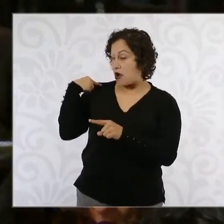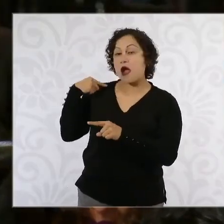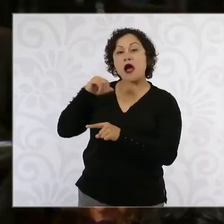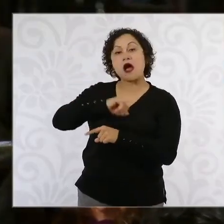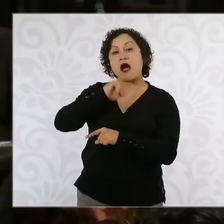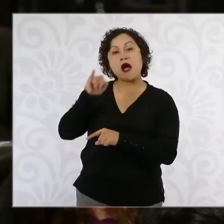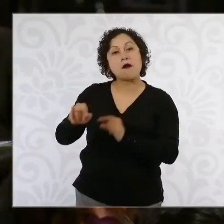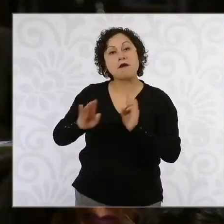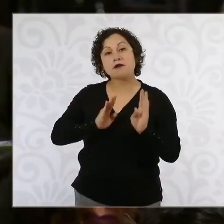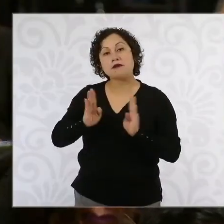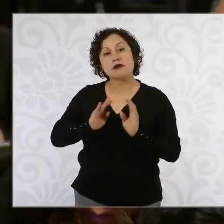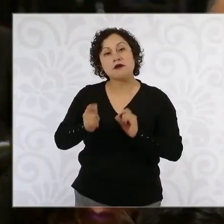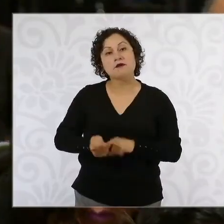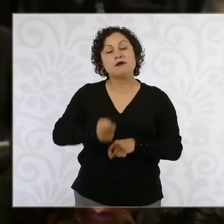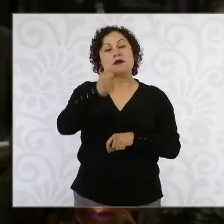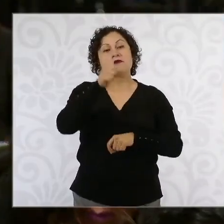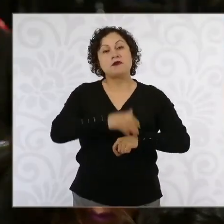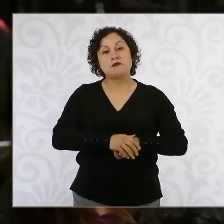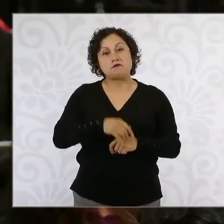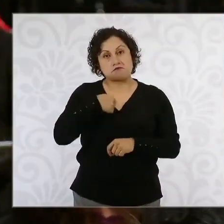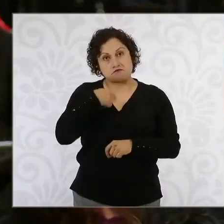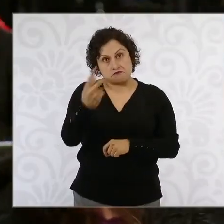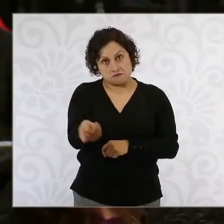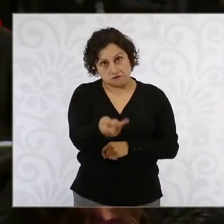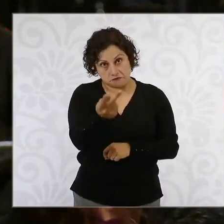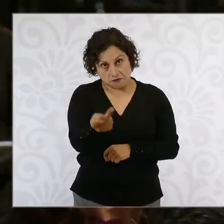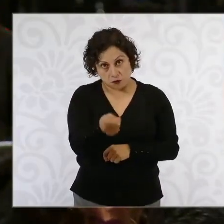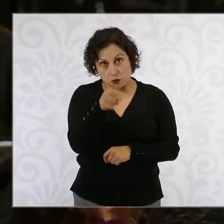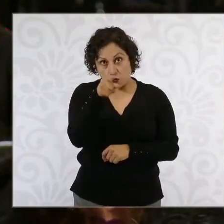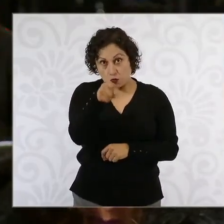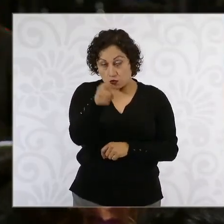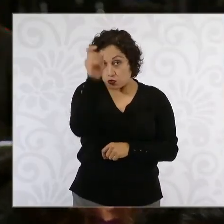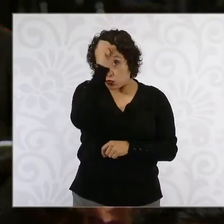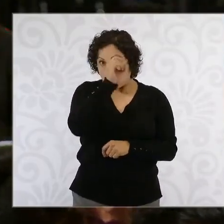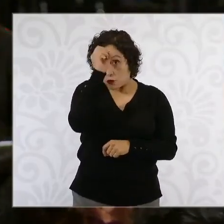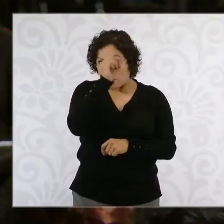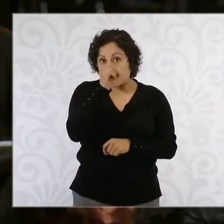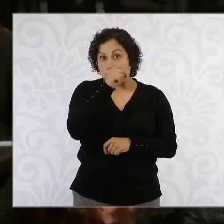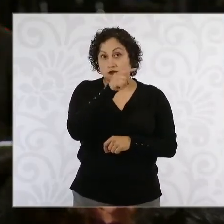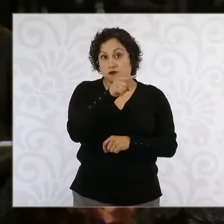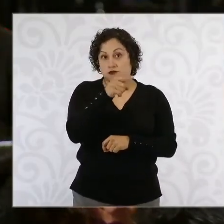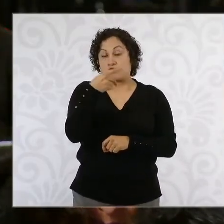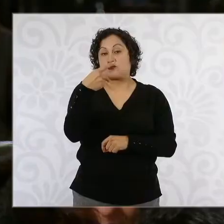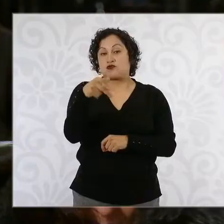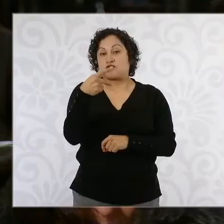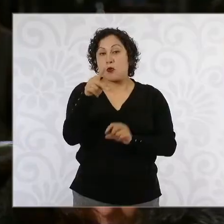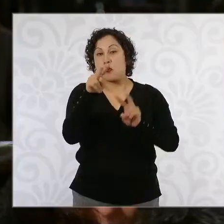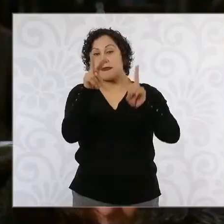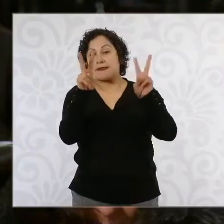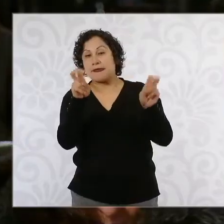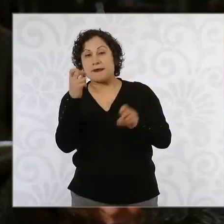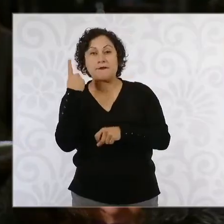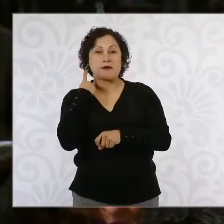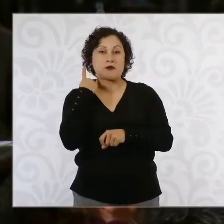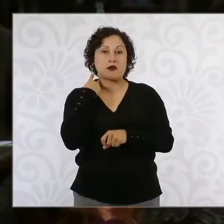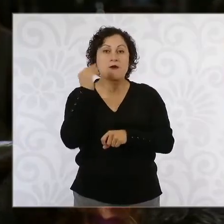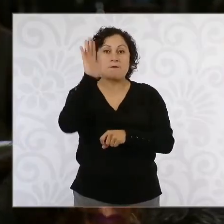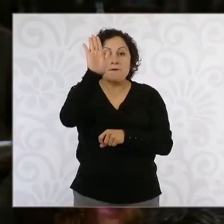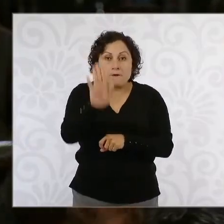es prevé usted con Estos factores en su mapa geopolítico una intervención militar por parte